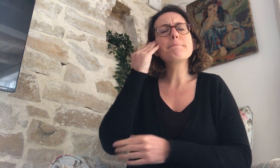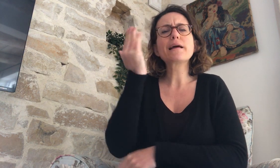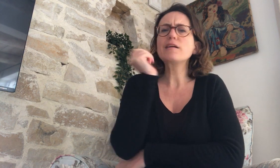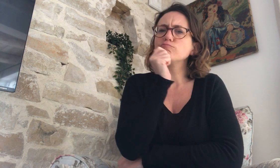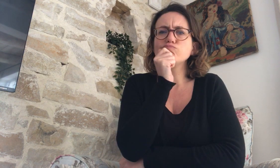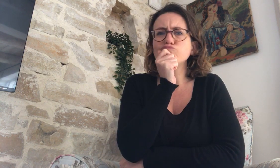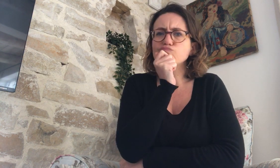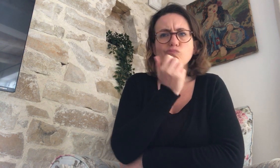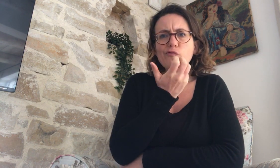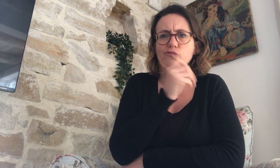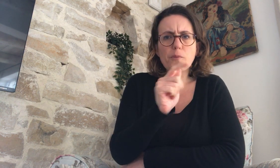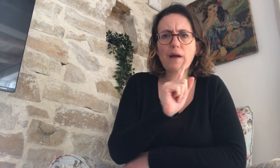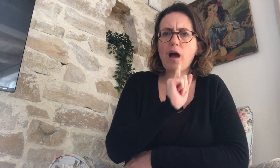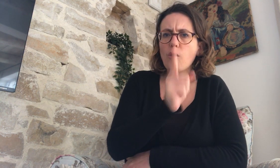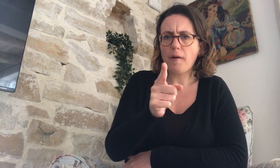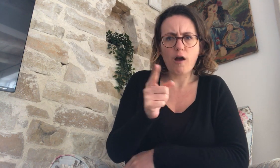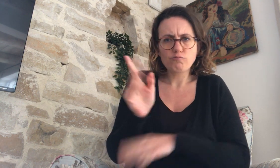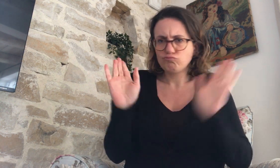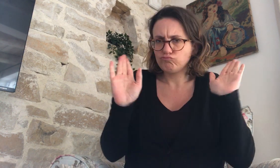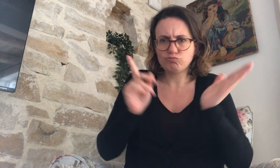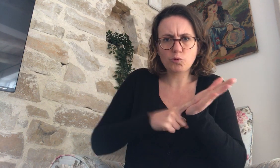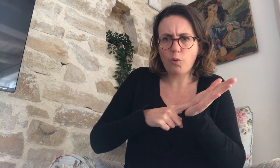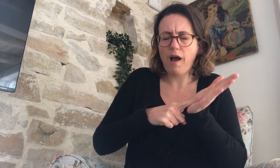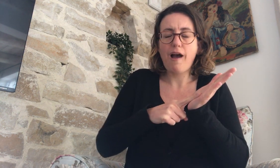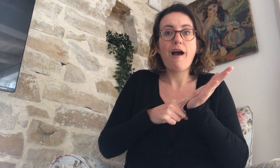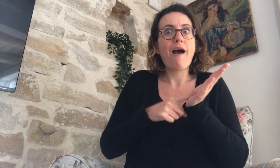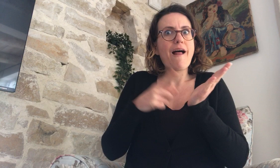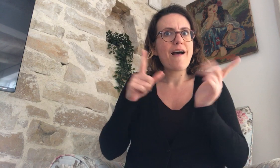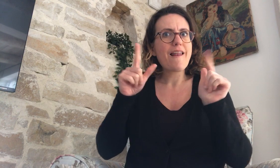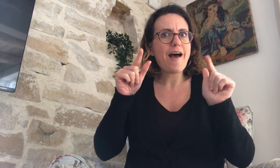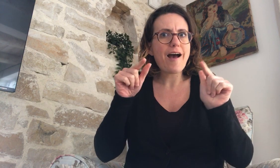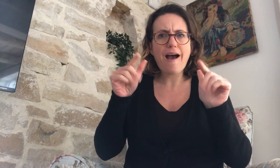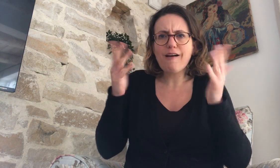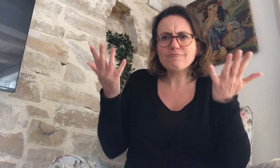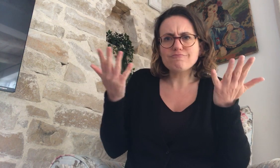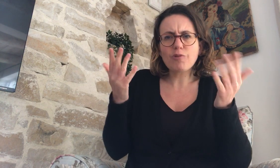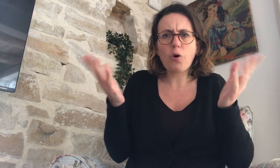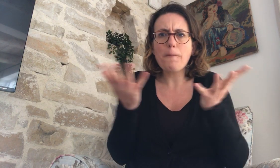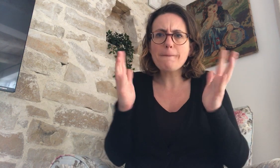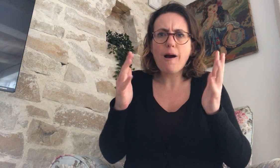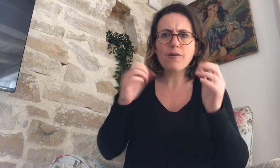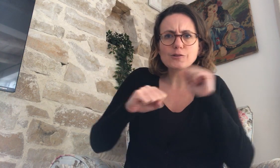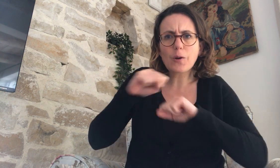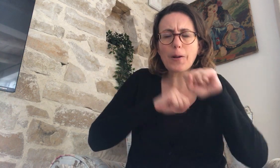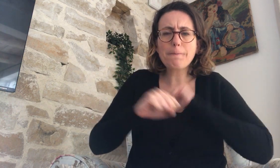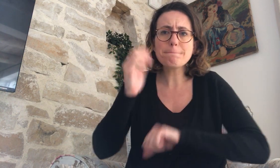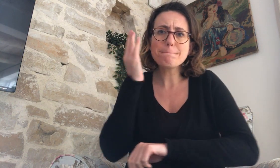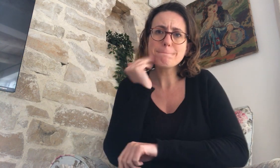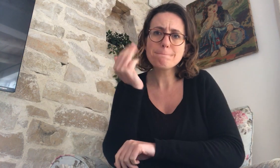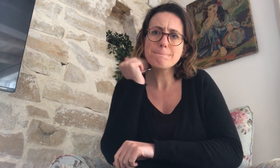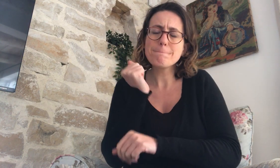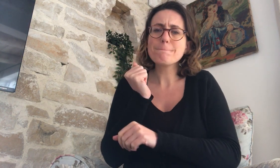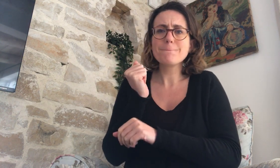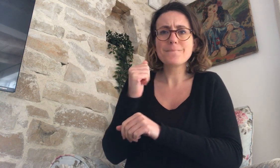Si vous ne souhaitez pas commander, nous respectons votre choix. Vous vous demandez comment vous occuper, ne pas vous ennuyer ?